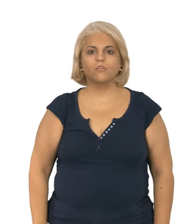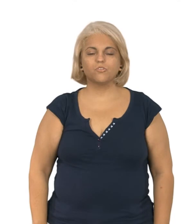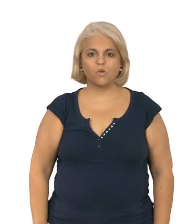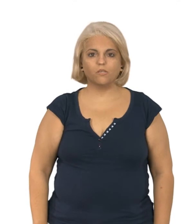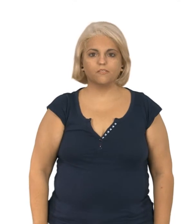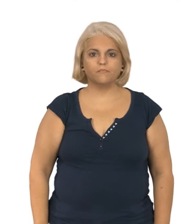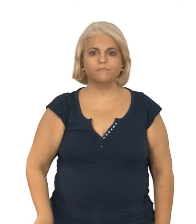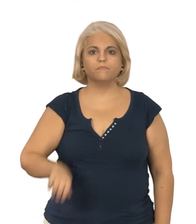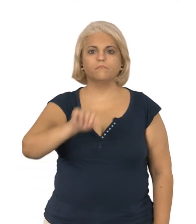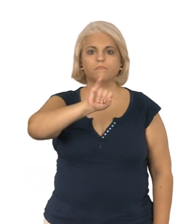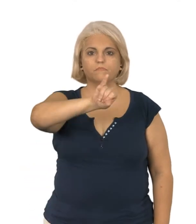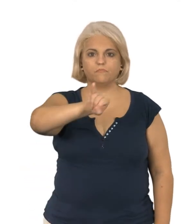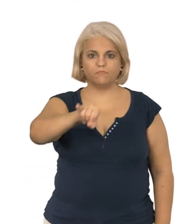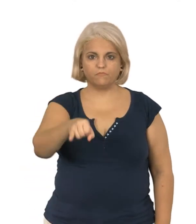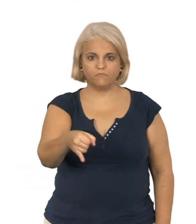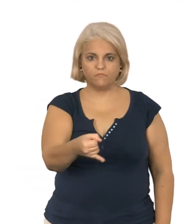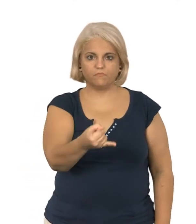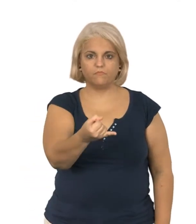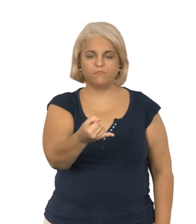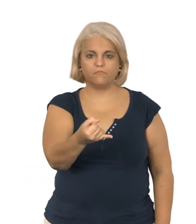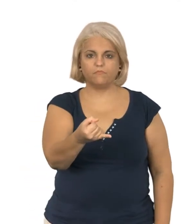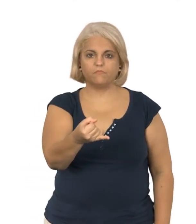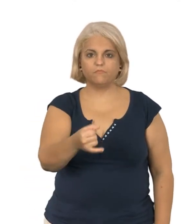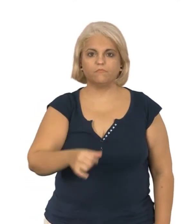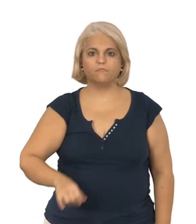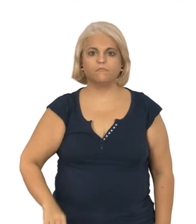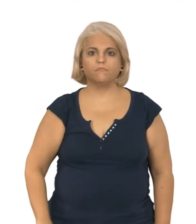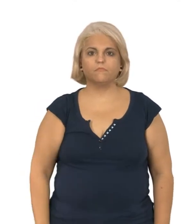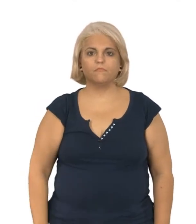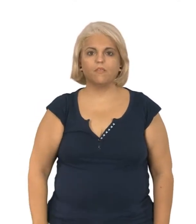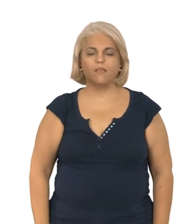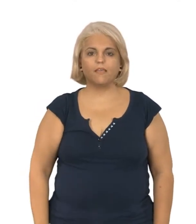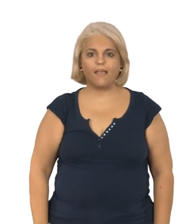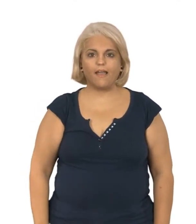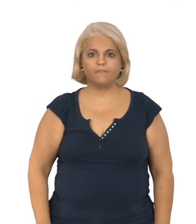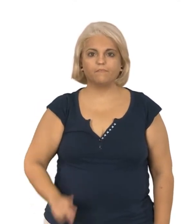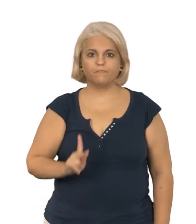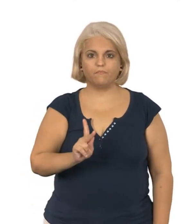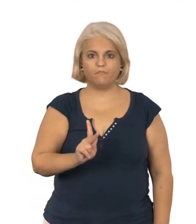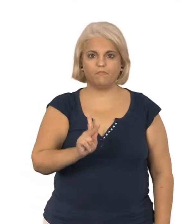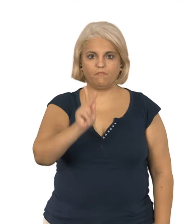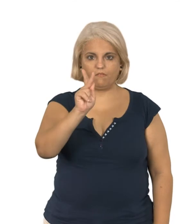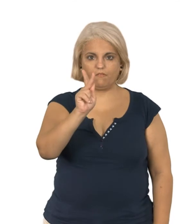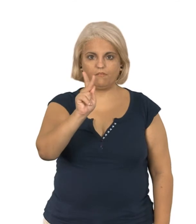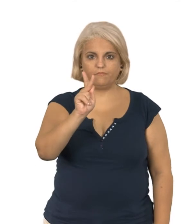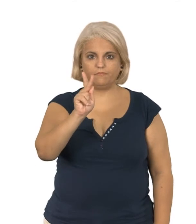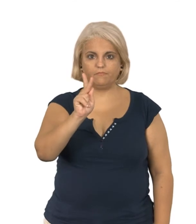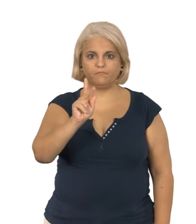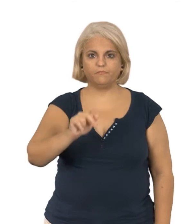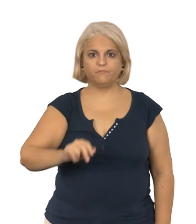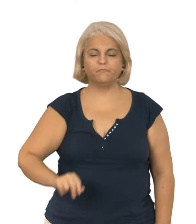J K